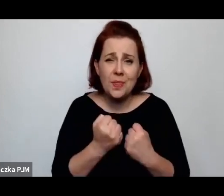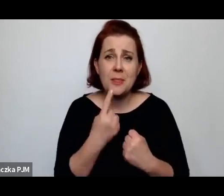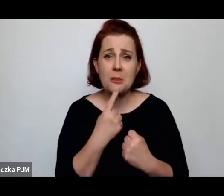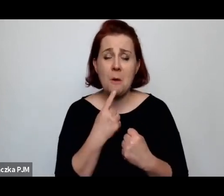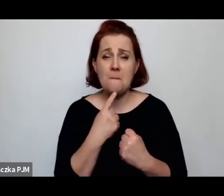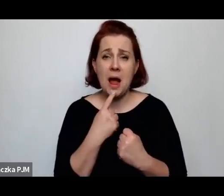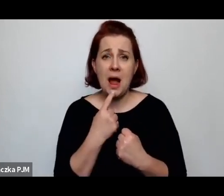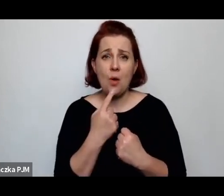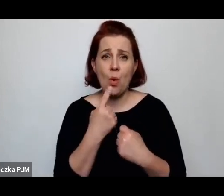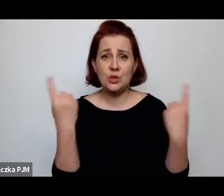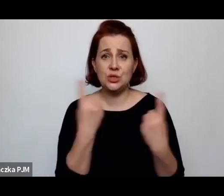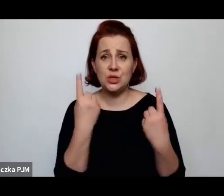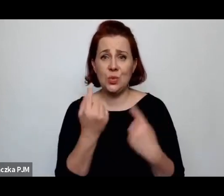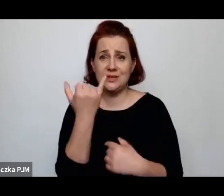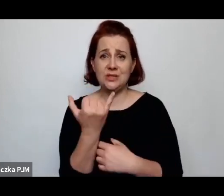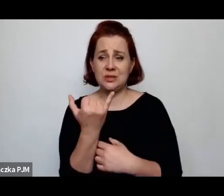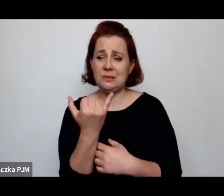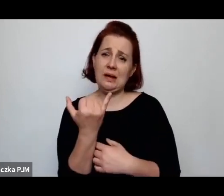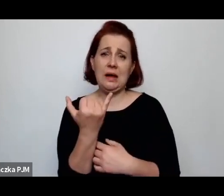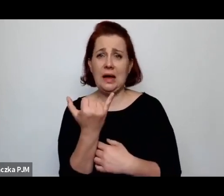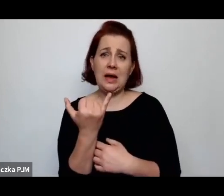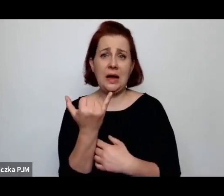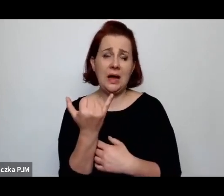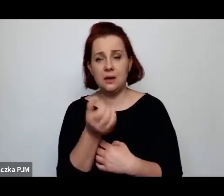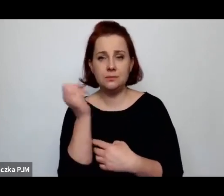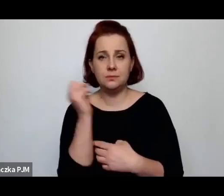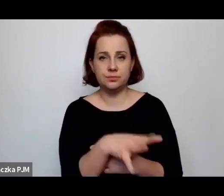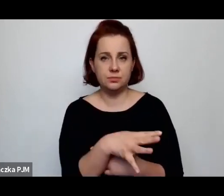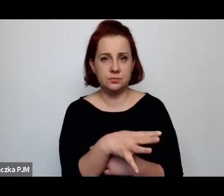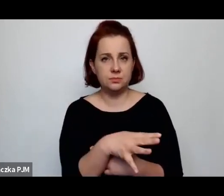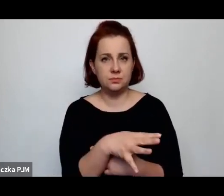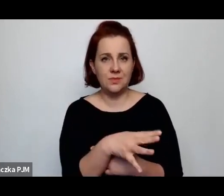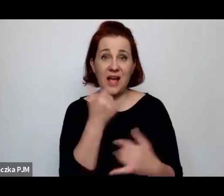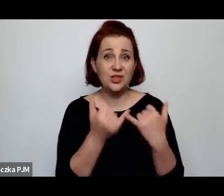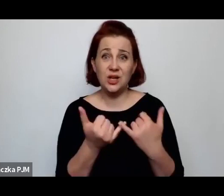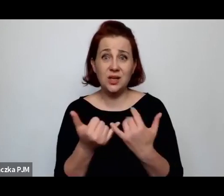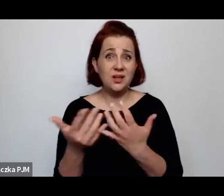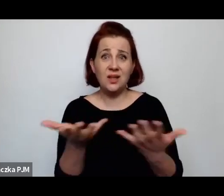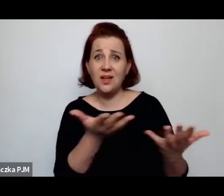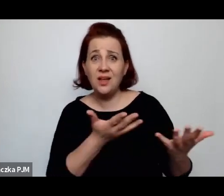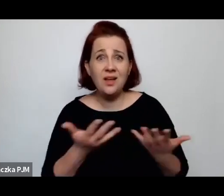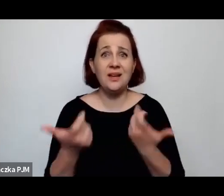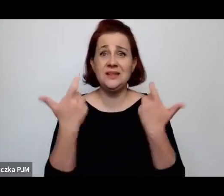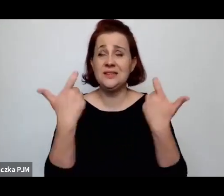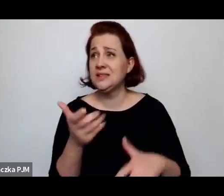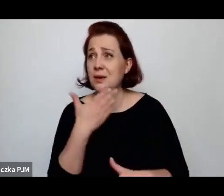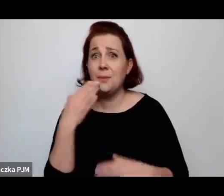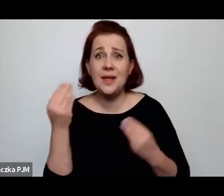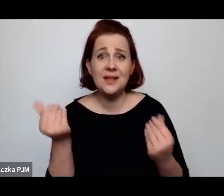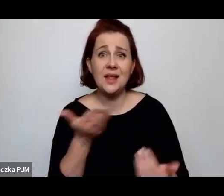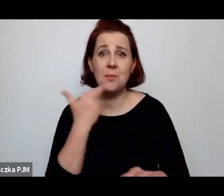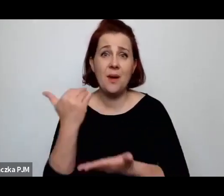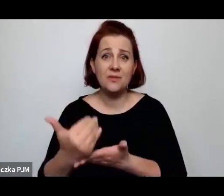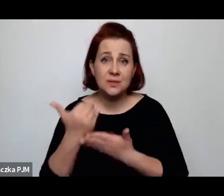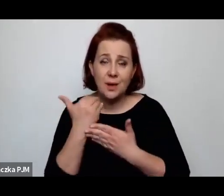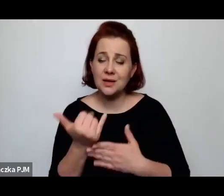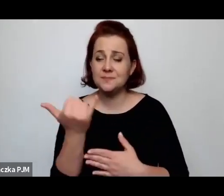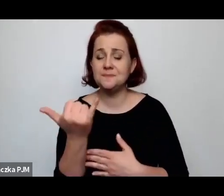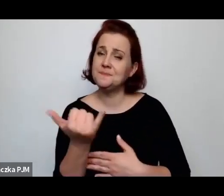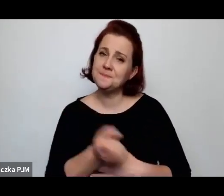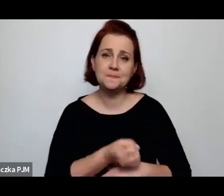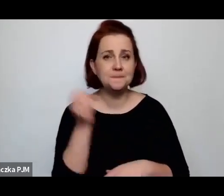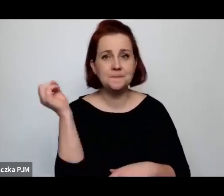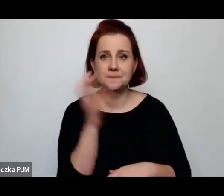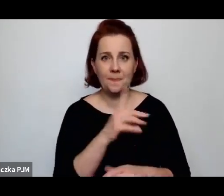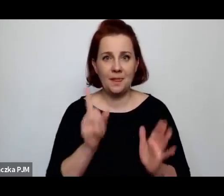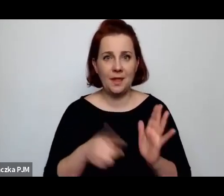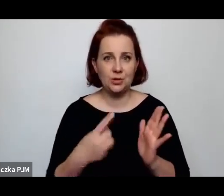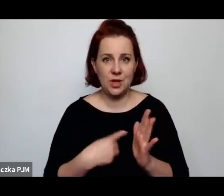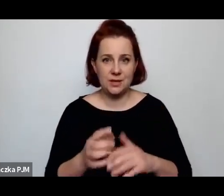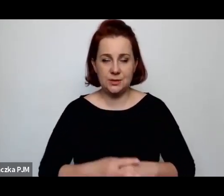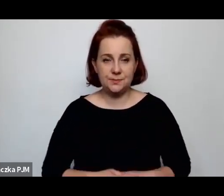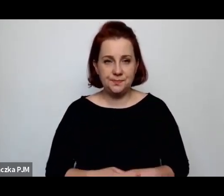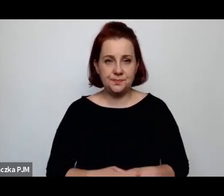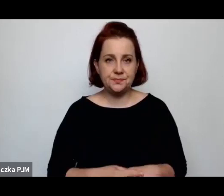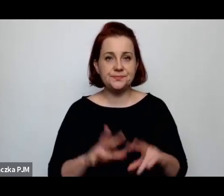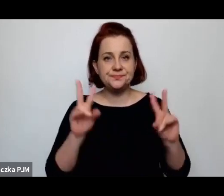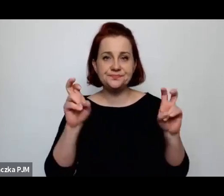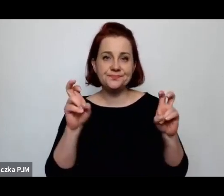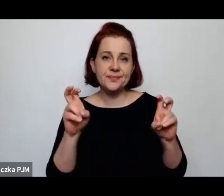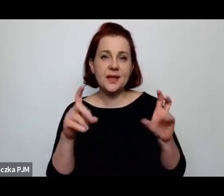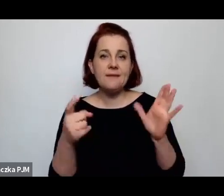żeby dziecko porzucić, niż tam, gdzie właśnie był ten wymóg moralny, bo był tak wyślubowany